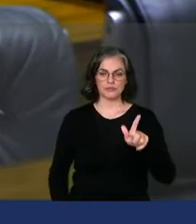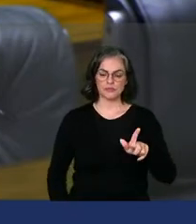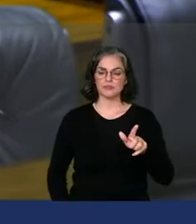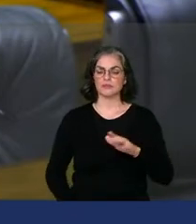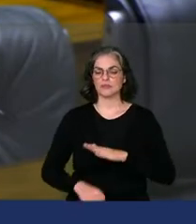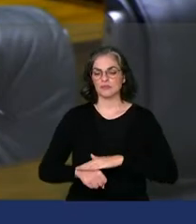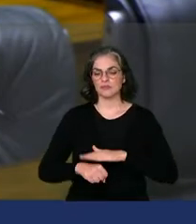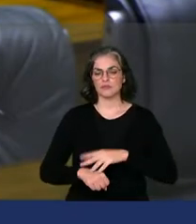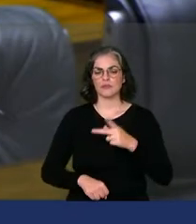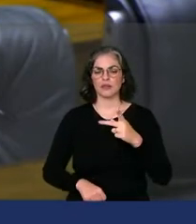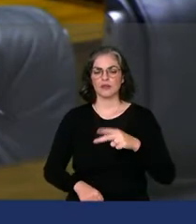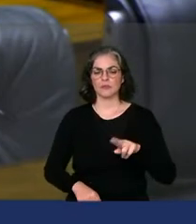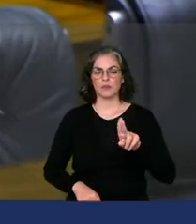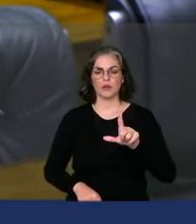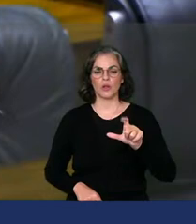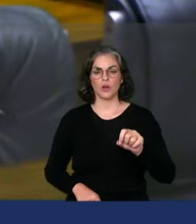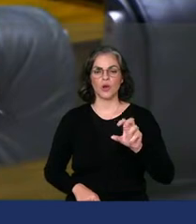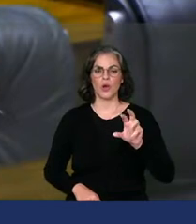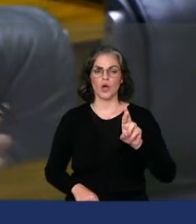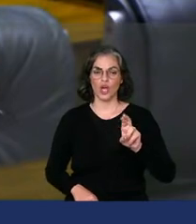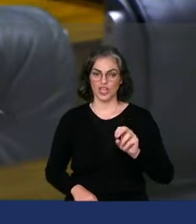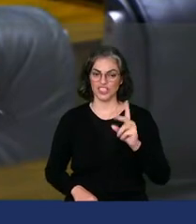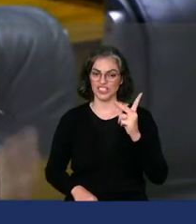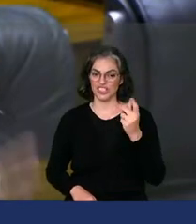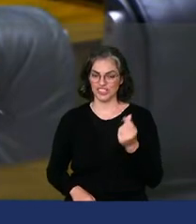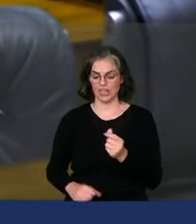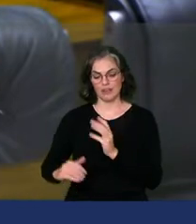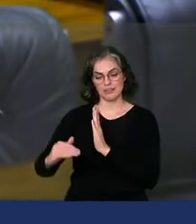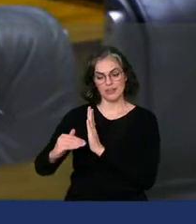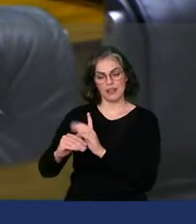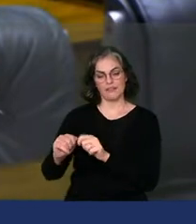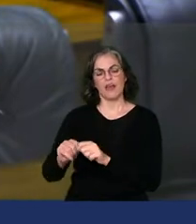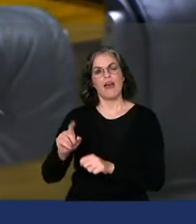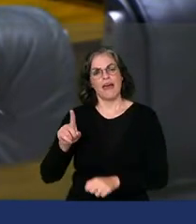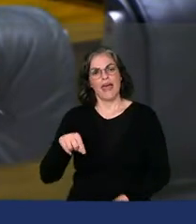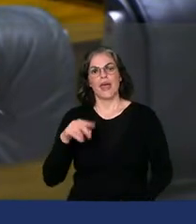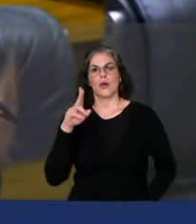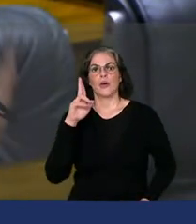DE AUTORIA DO SENADOR PAULO ROCHA QUE VEIO DO SENADO É UMA LEI DE CARÁTER